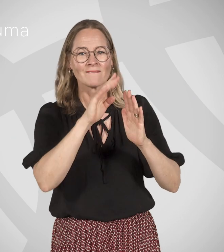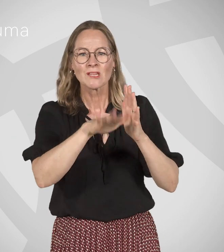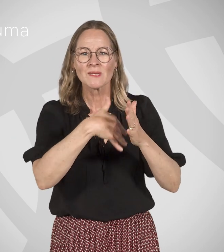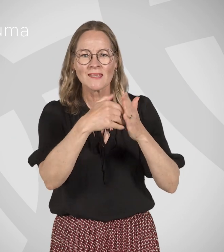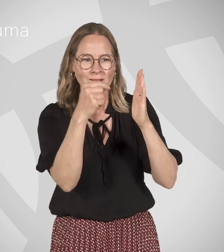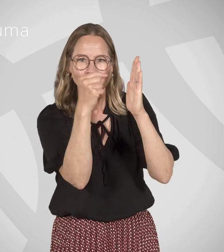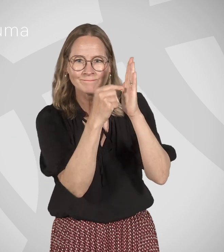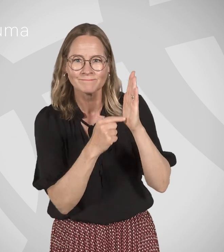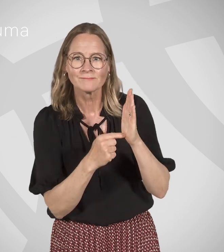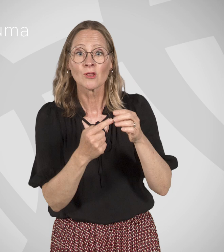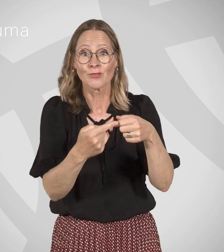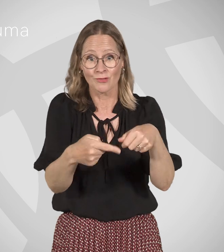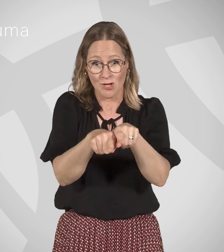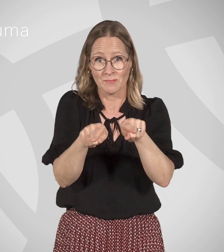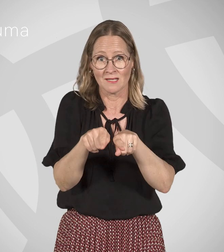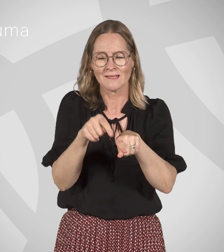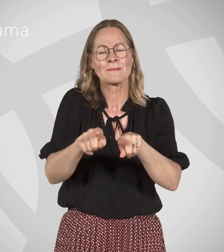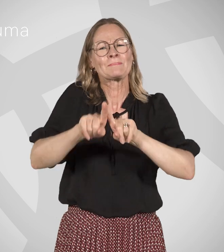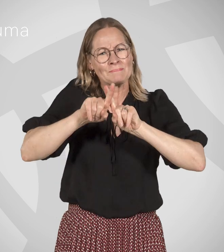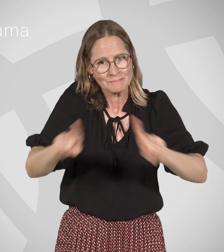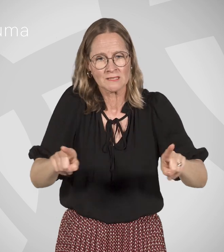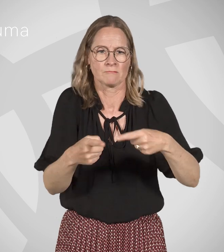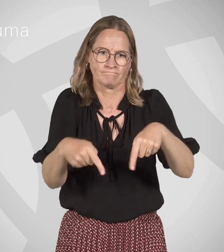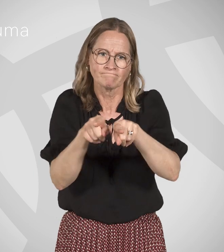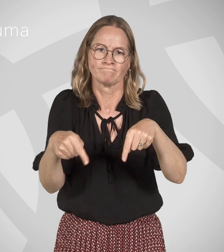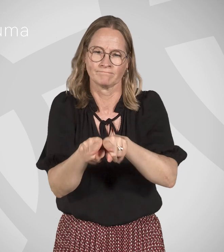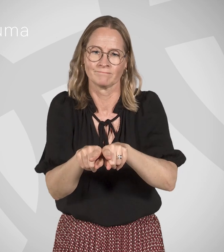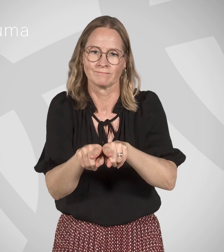viittomakielisiin kohdistuvat toimenpiteet toteutetaan pikaisesti.